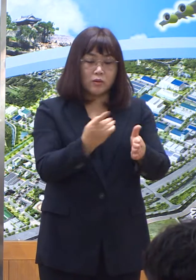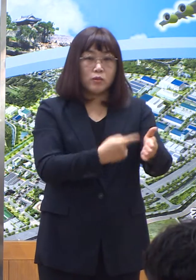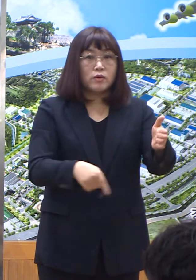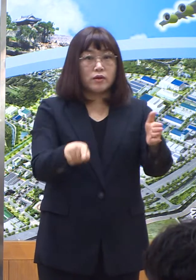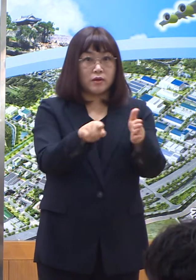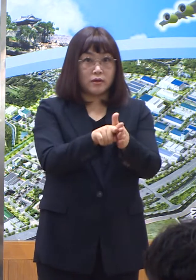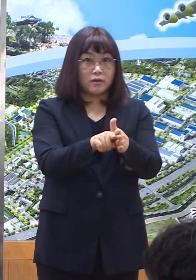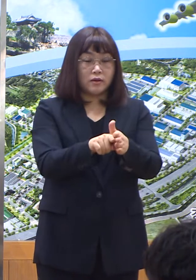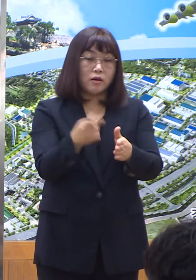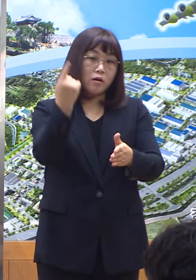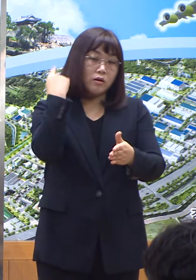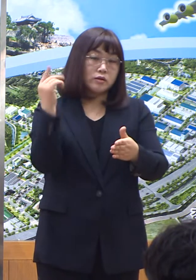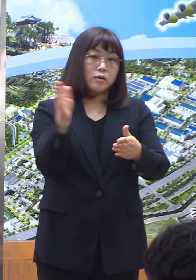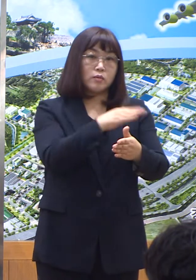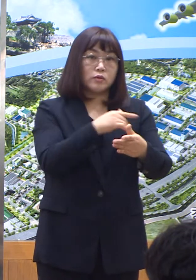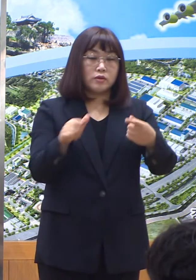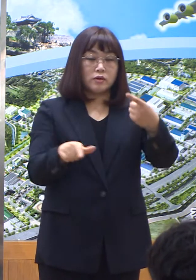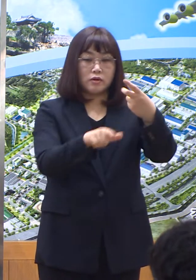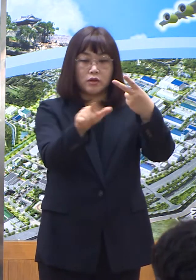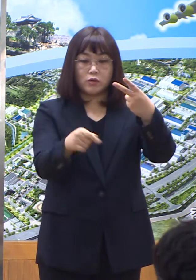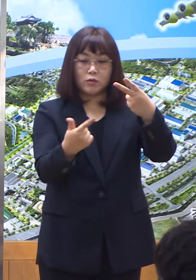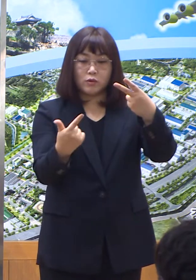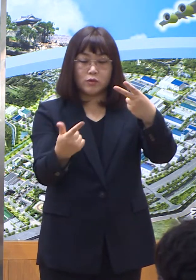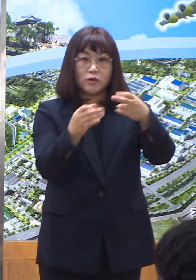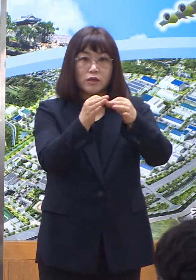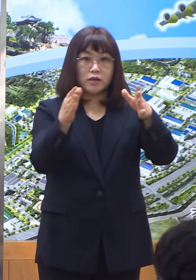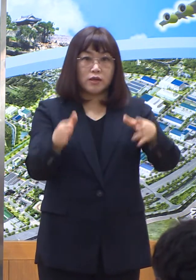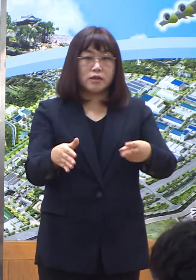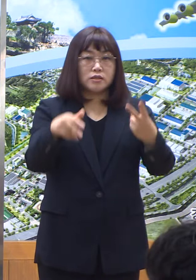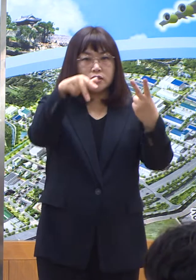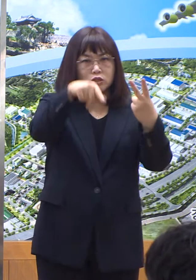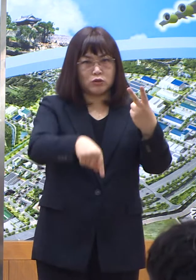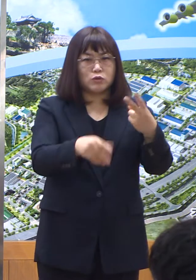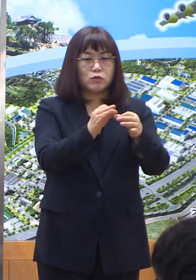6일까지 한시적으로 요양병원 접촉면회가 금지됩니다.